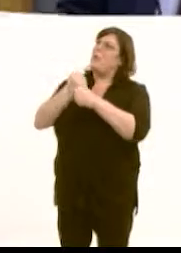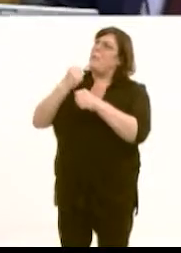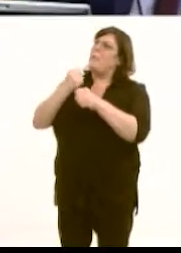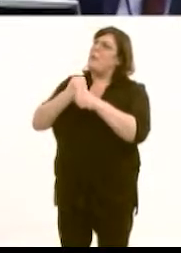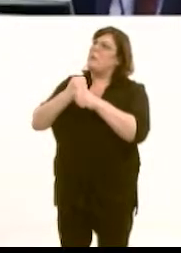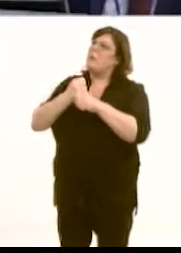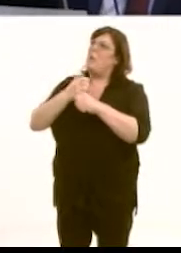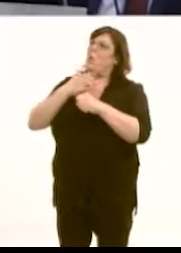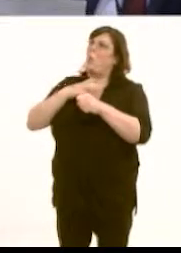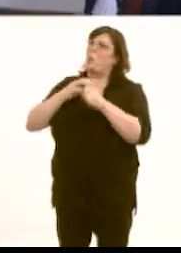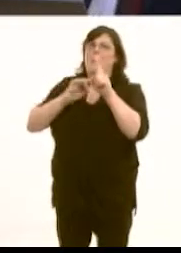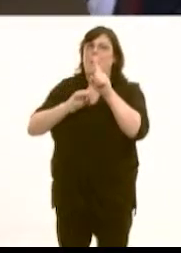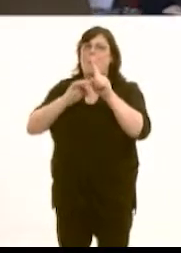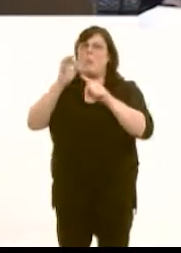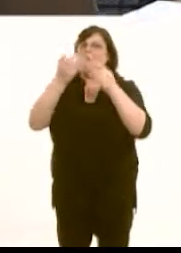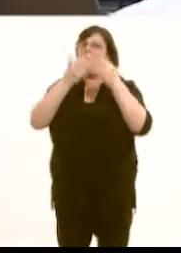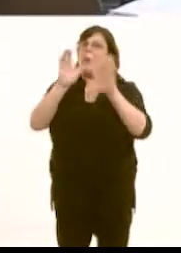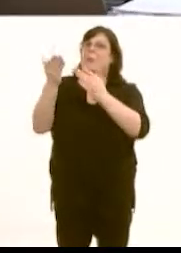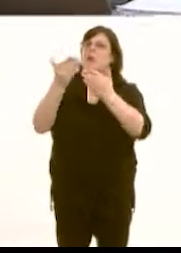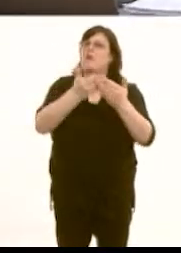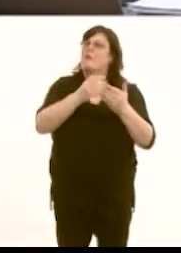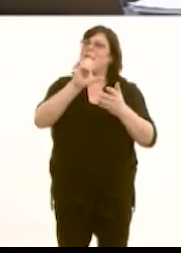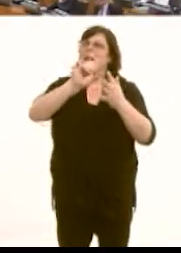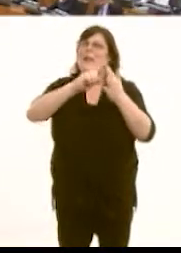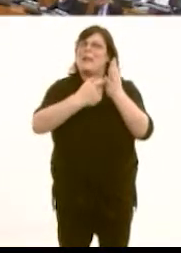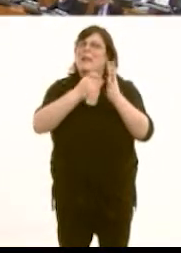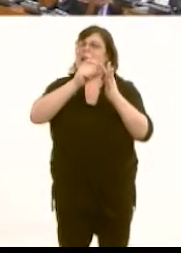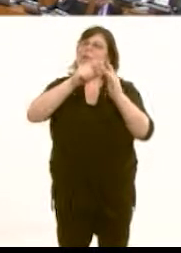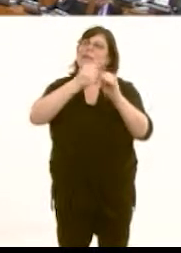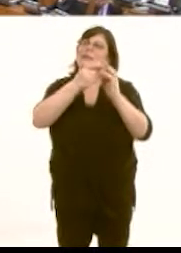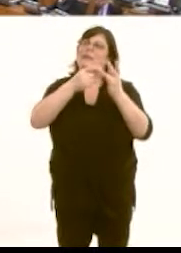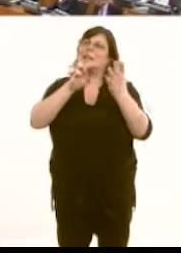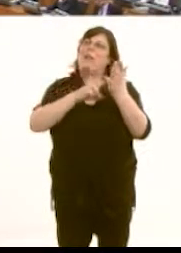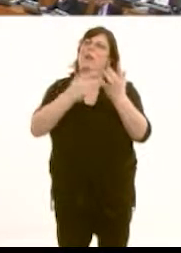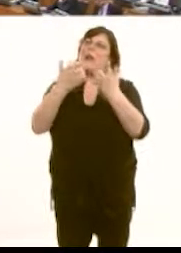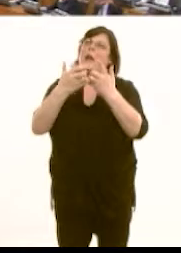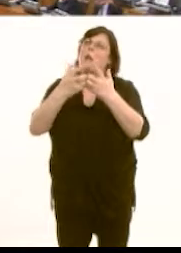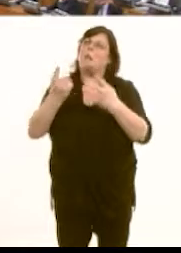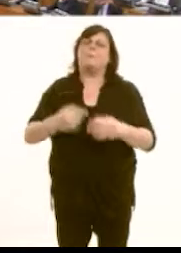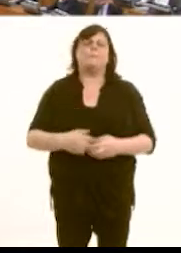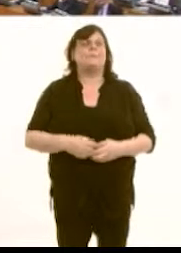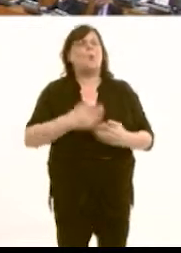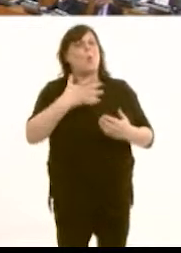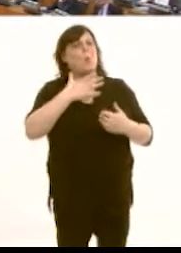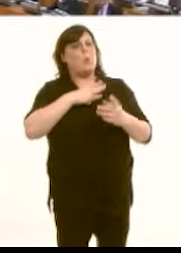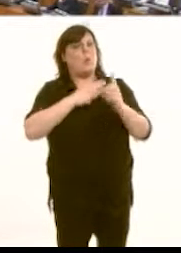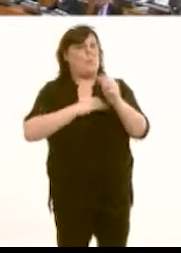gwasanaethau yn cael eu darparu oír radd flaenaf, yn y ffordd fwyaf effeithlon ac effeithiol,